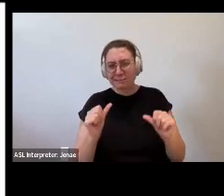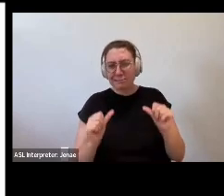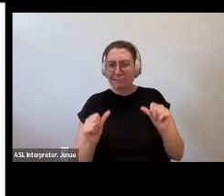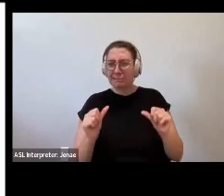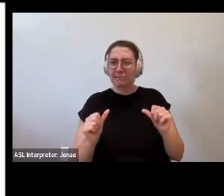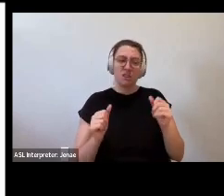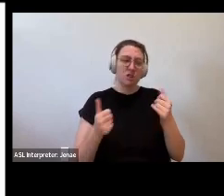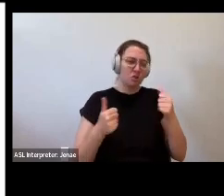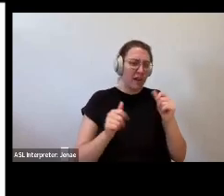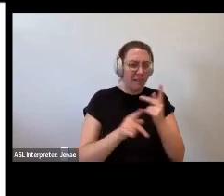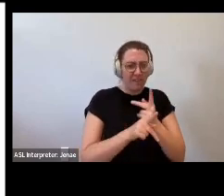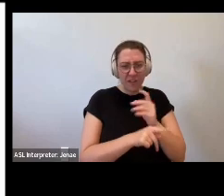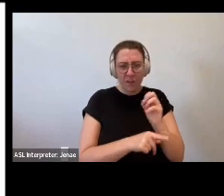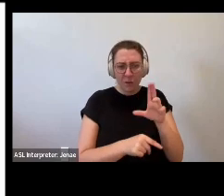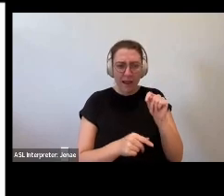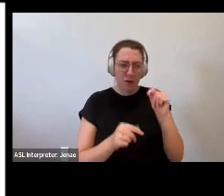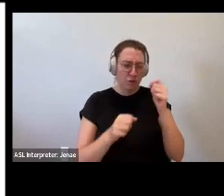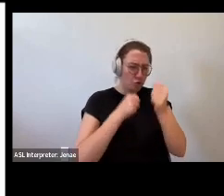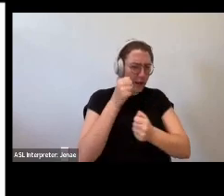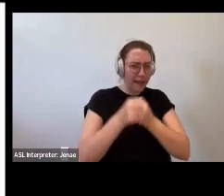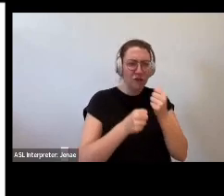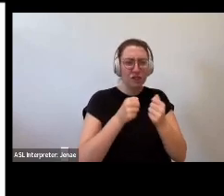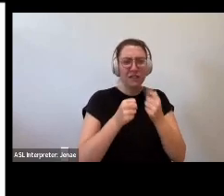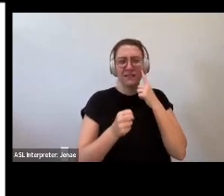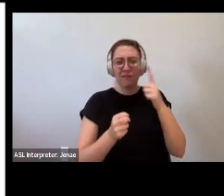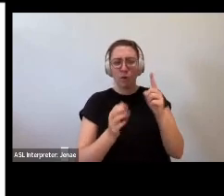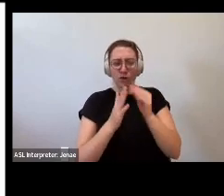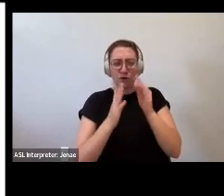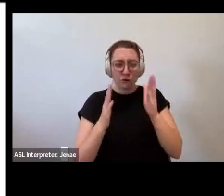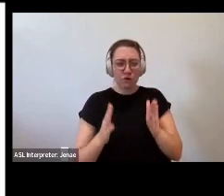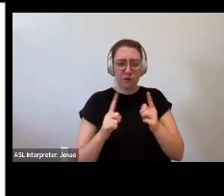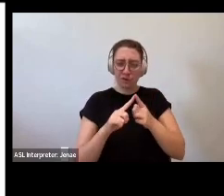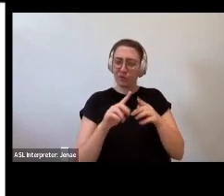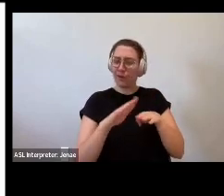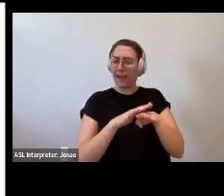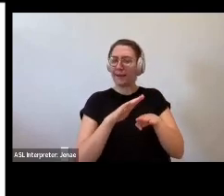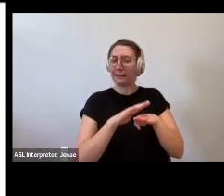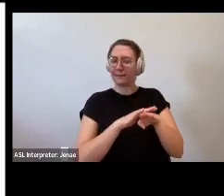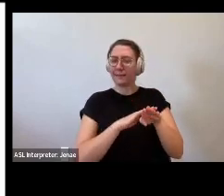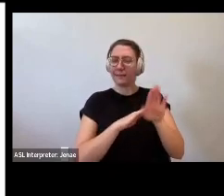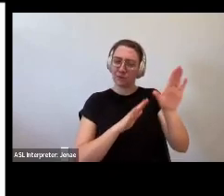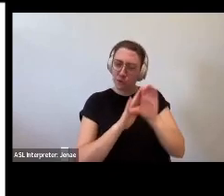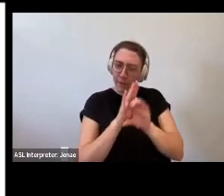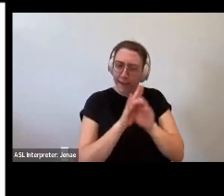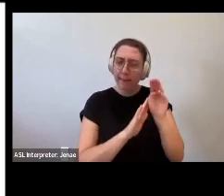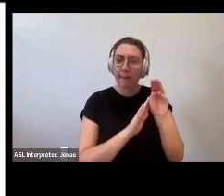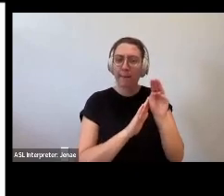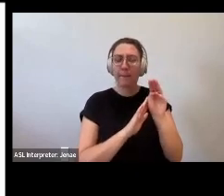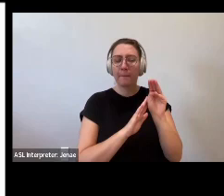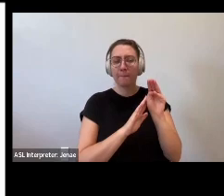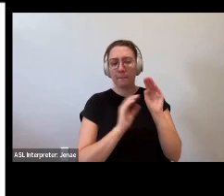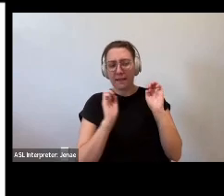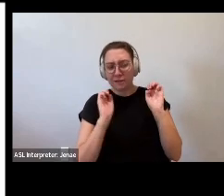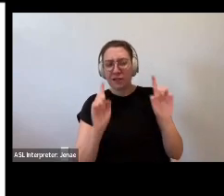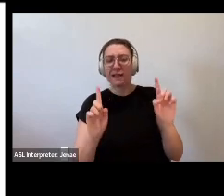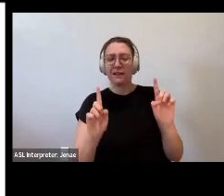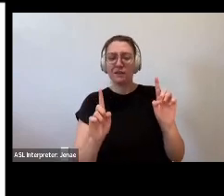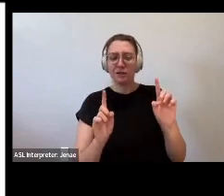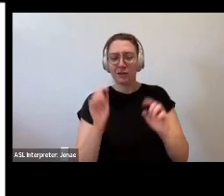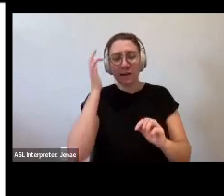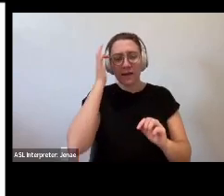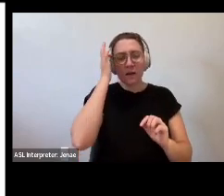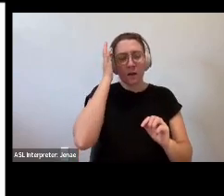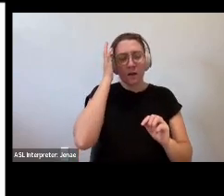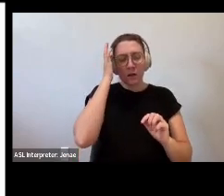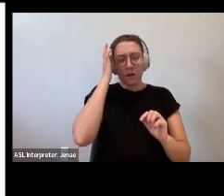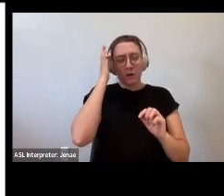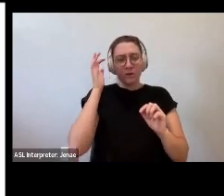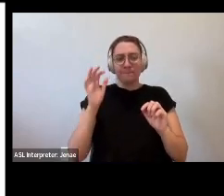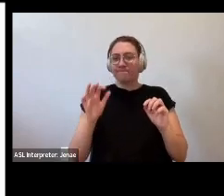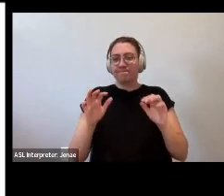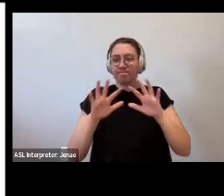estrategias que permitan al estudiante acceder a su currículo o educación. Todo el equipo